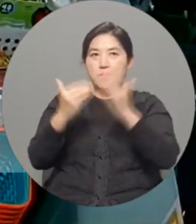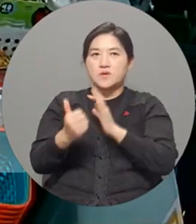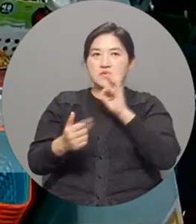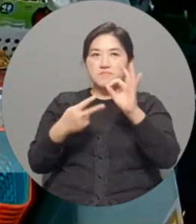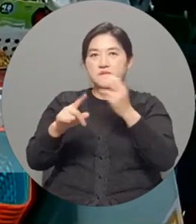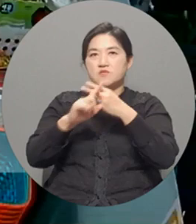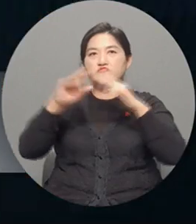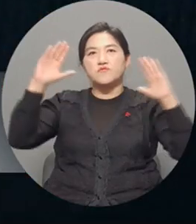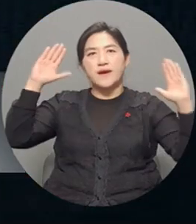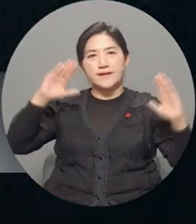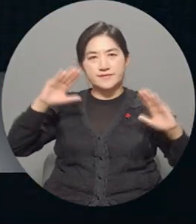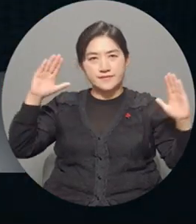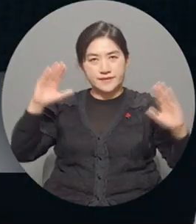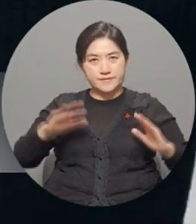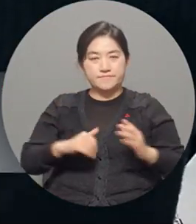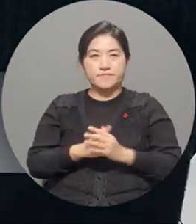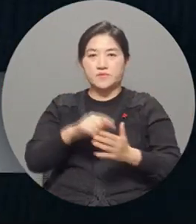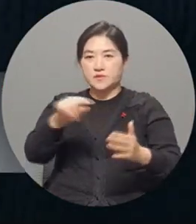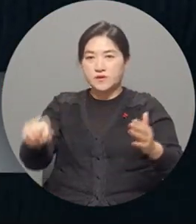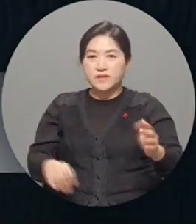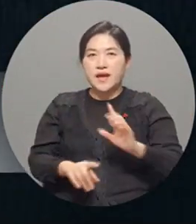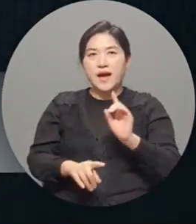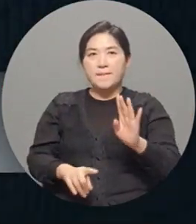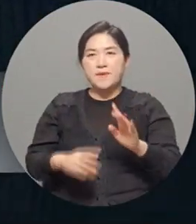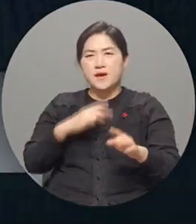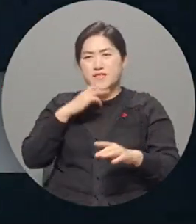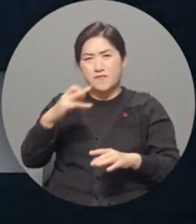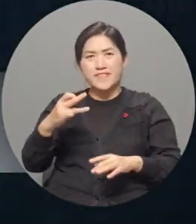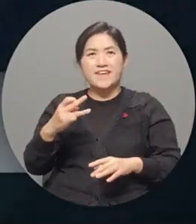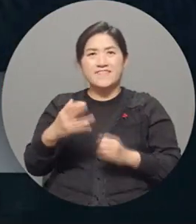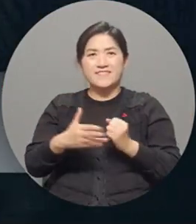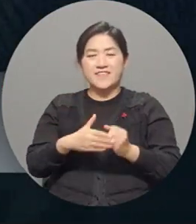범인들은 모두 10대 중학생들입니다.